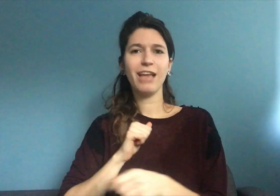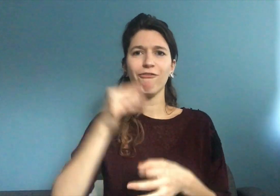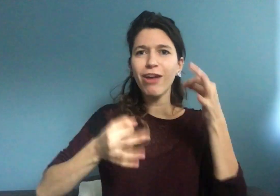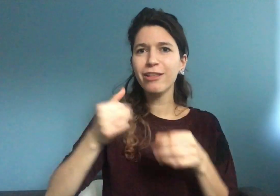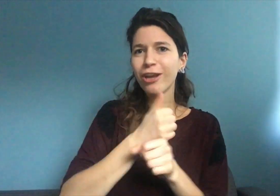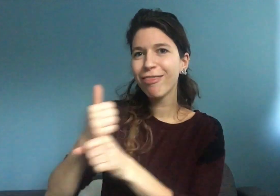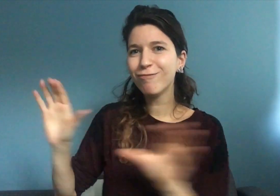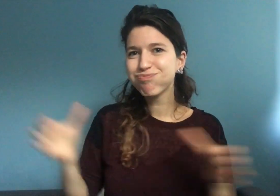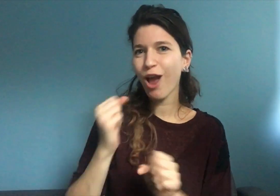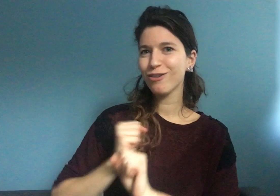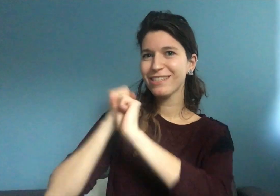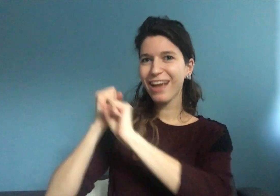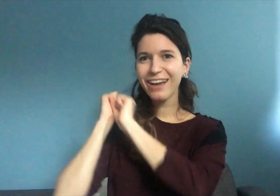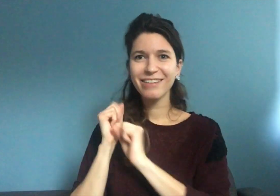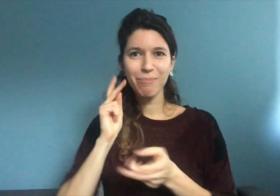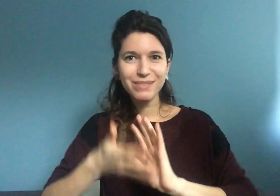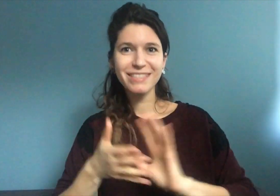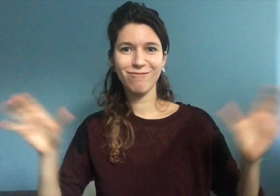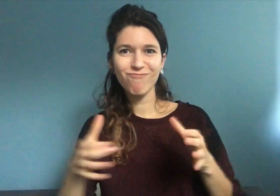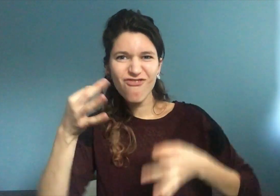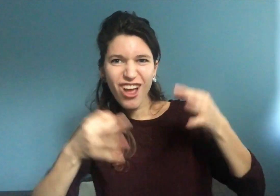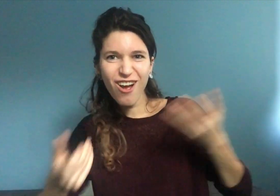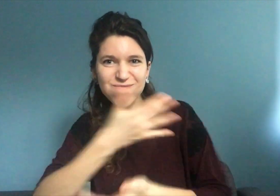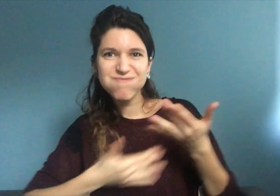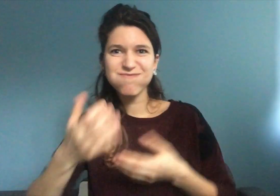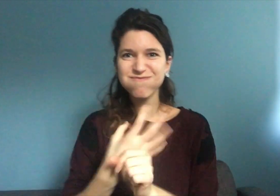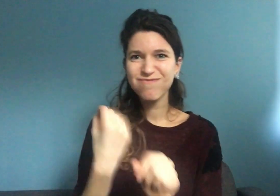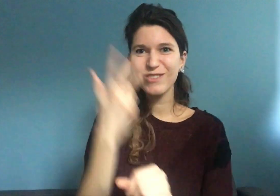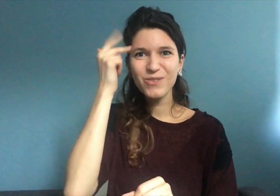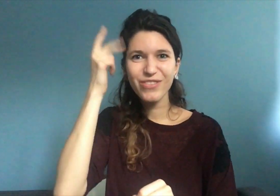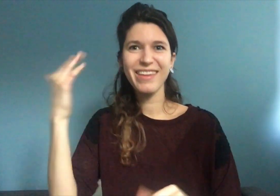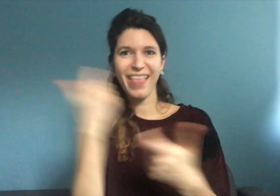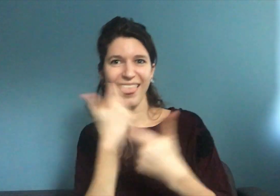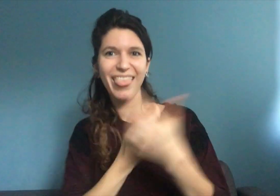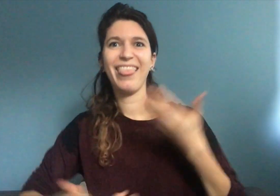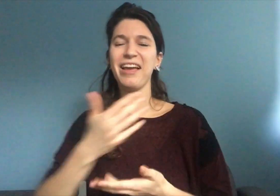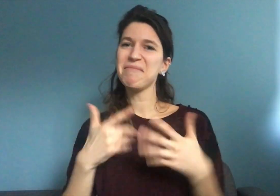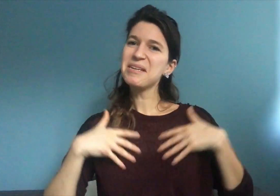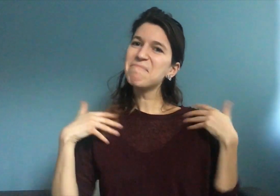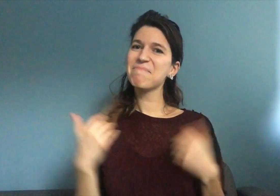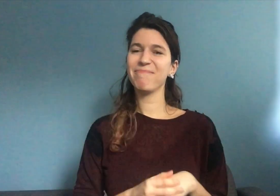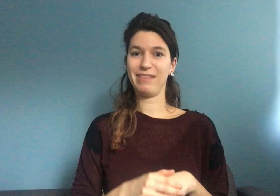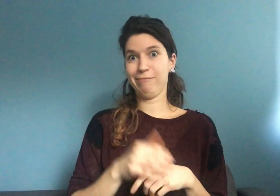lors des soirées avec les anciens du KAP Signes Nous nous retrouvons pour échanger entre nous, partager nos souvenirs, rigoler,… C'est sympa!